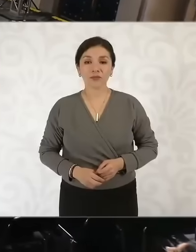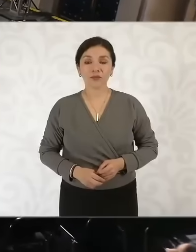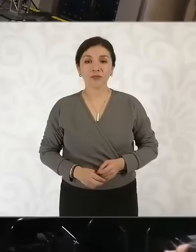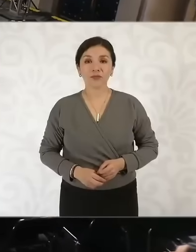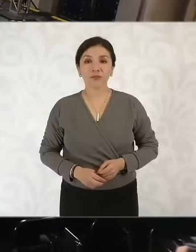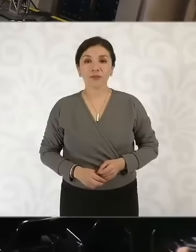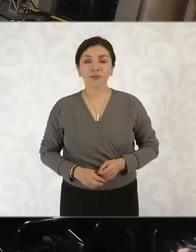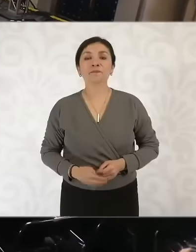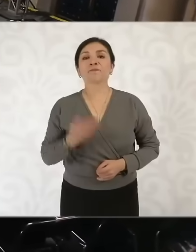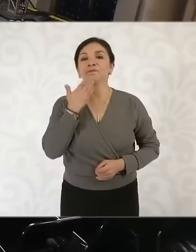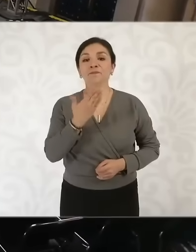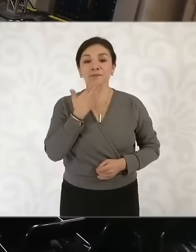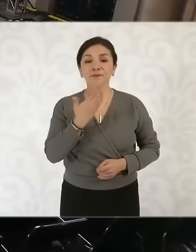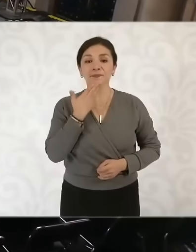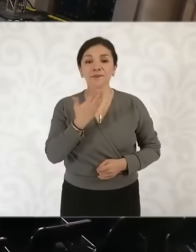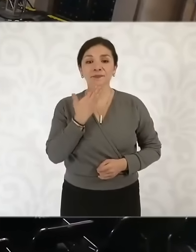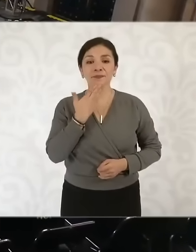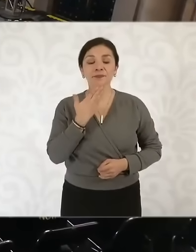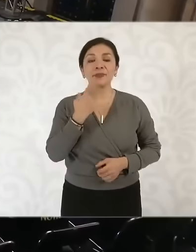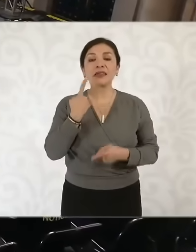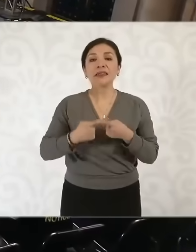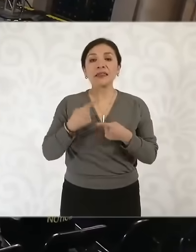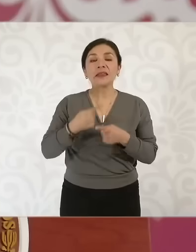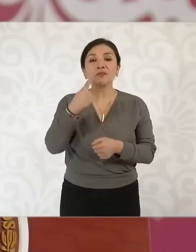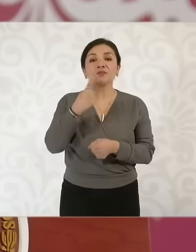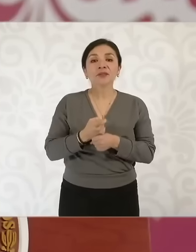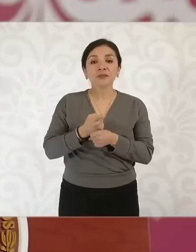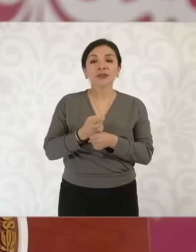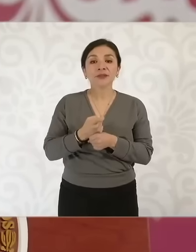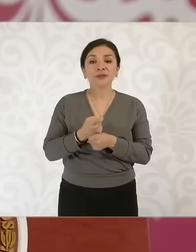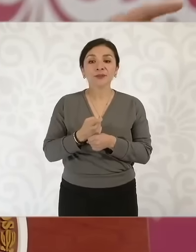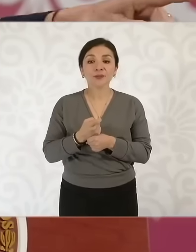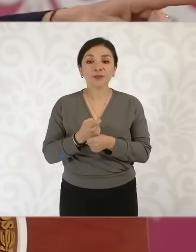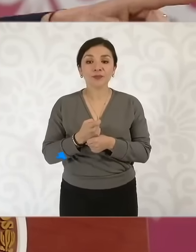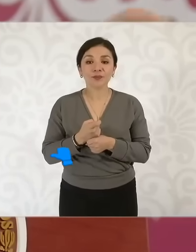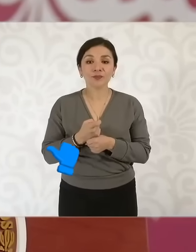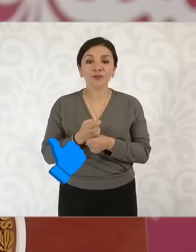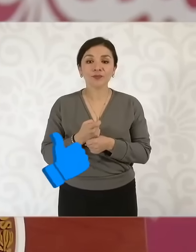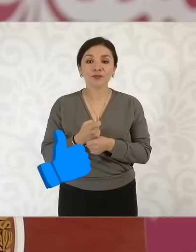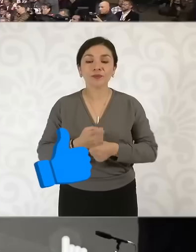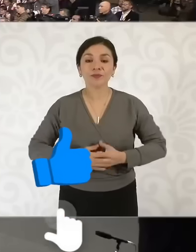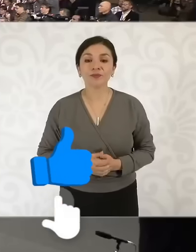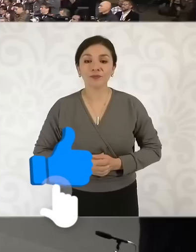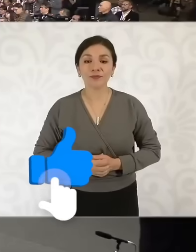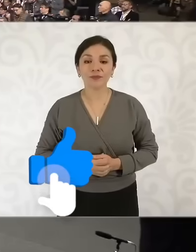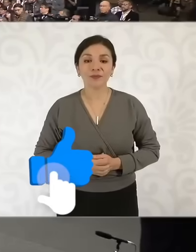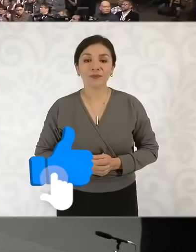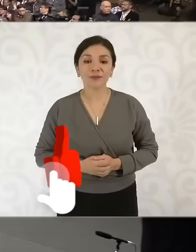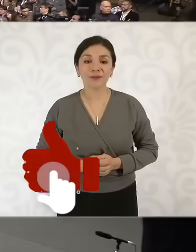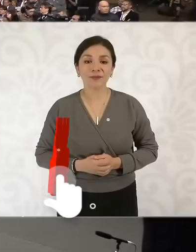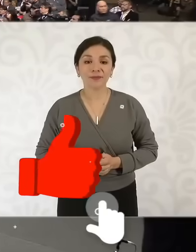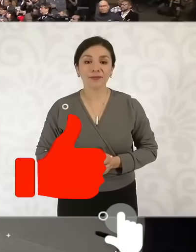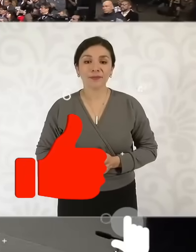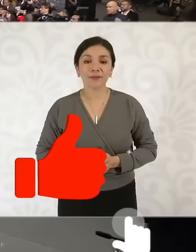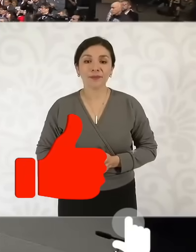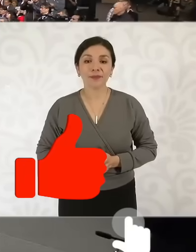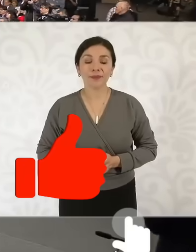Bueno, vamos a ver, eh, a ver, a ver, a ver, a ver aquí del tema.